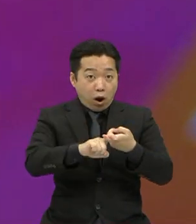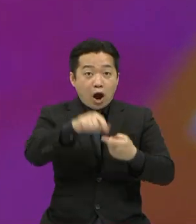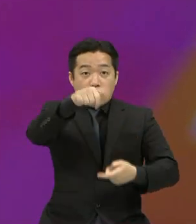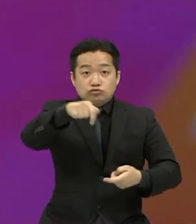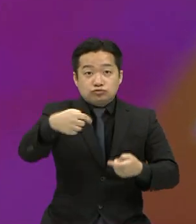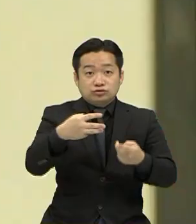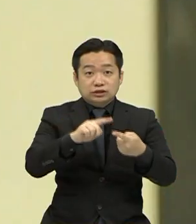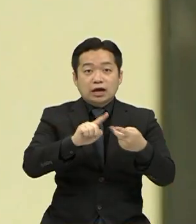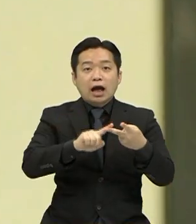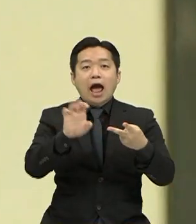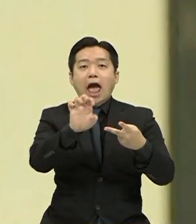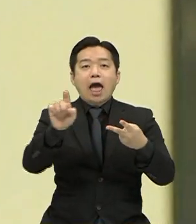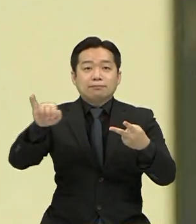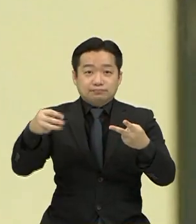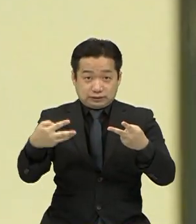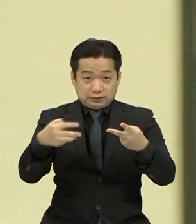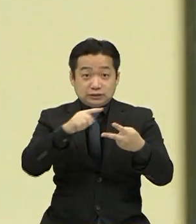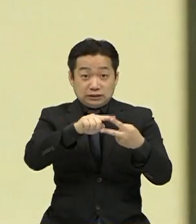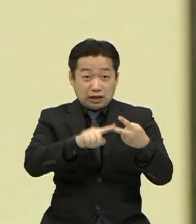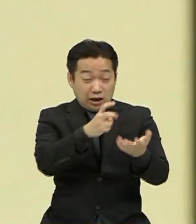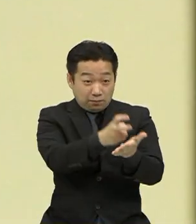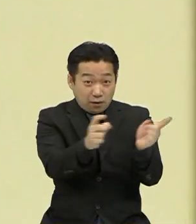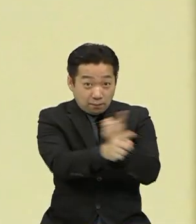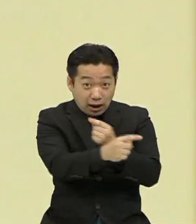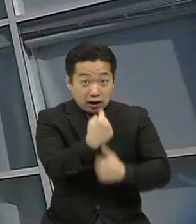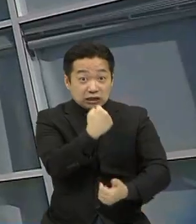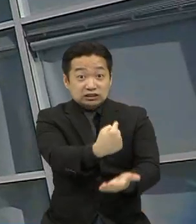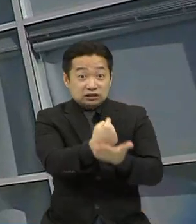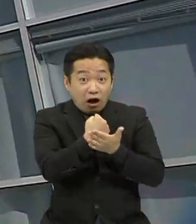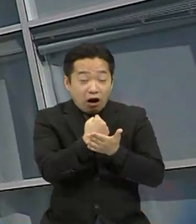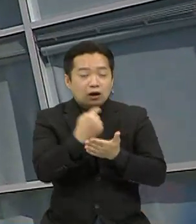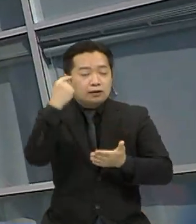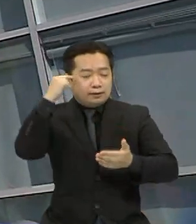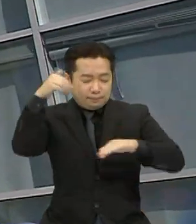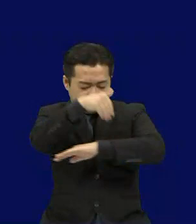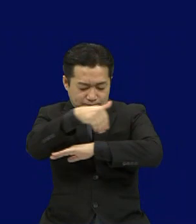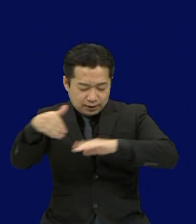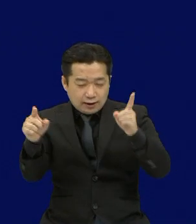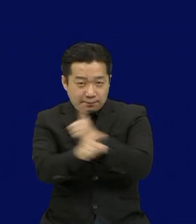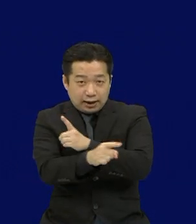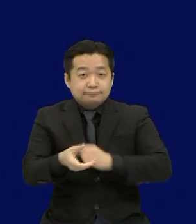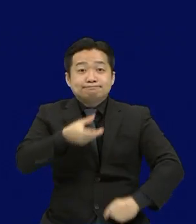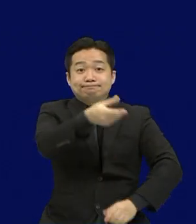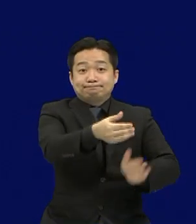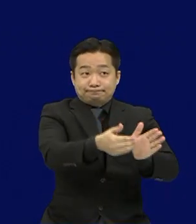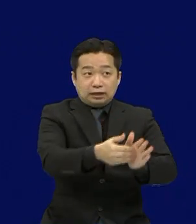받았습니다. 구글과 애플이 최근 이 법에 대한 이행 방안을 정부에 제출했습니다. 구글은 제3자 결제를 허용해 개정법을